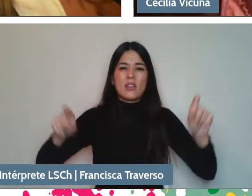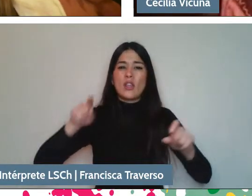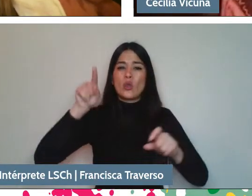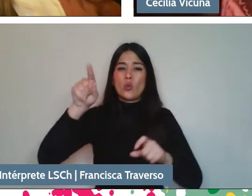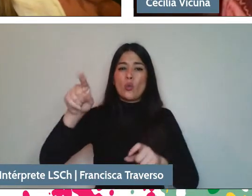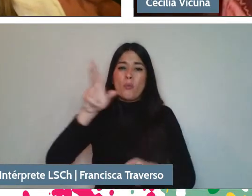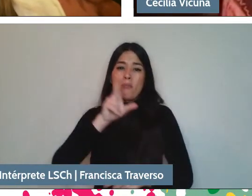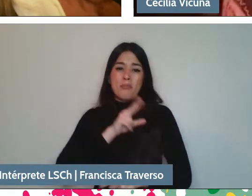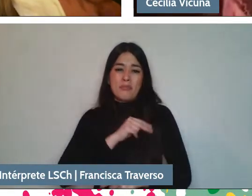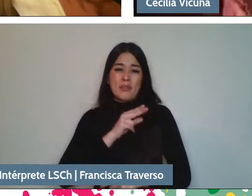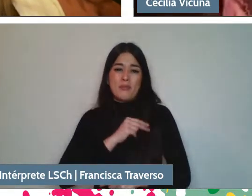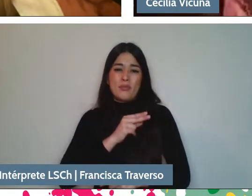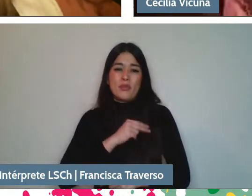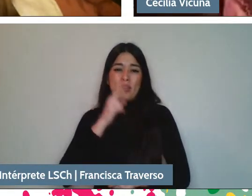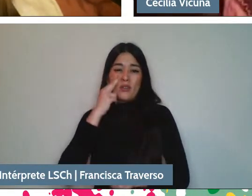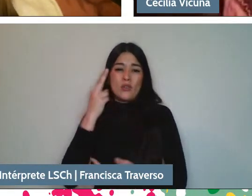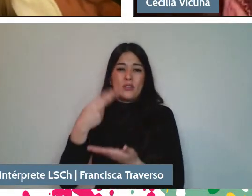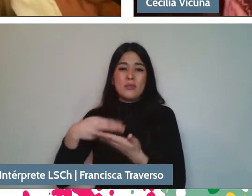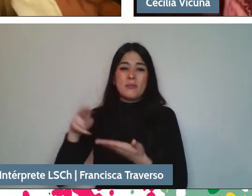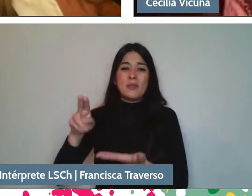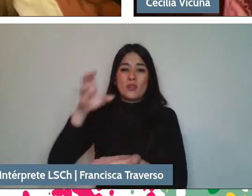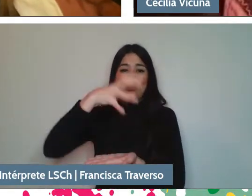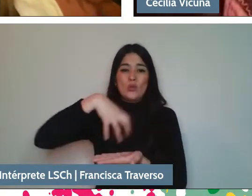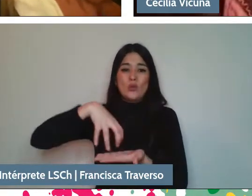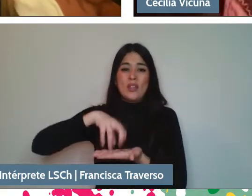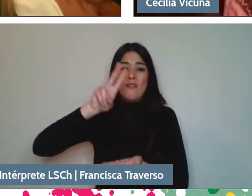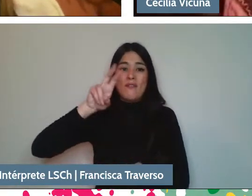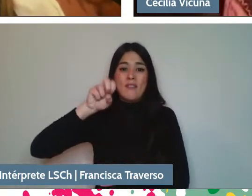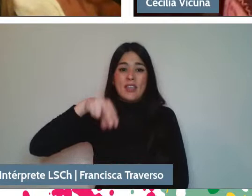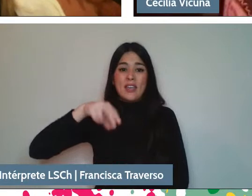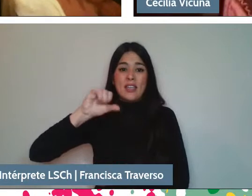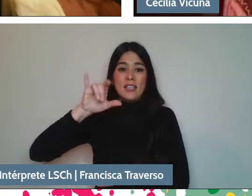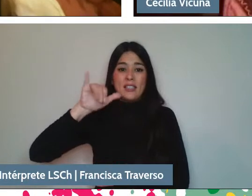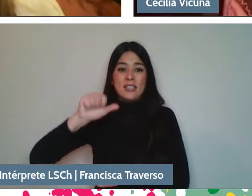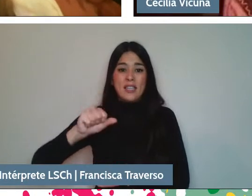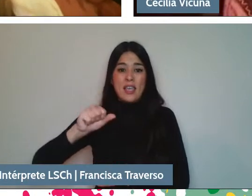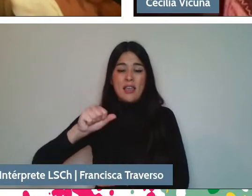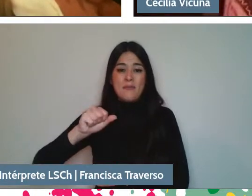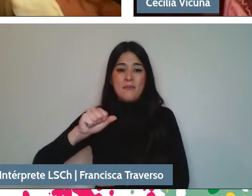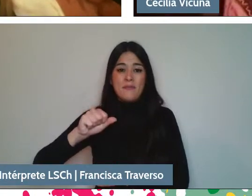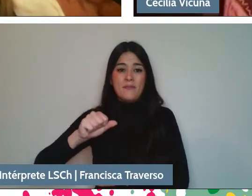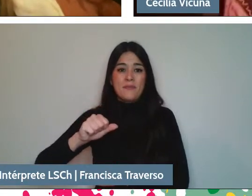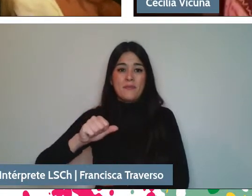que siempre una frase que a las mujeres... que está asociado a las artistas mujeres